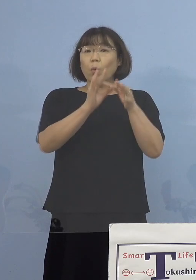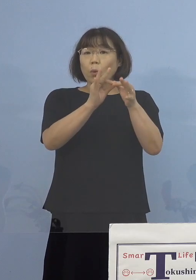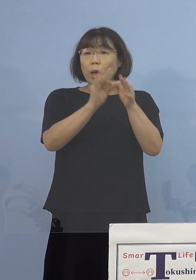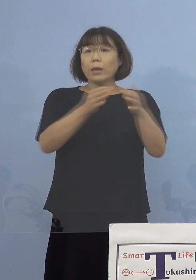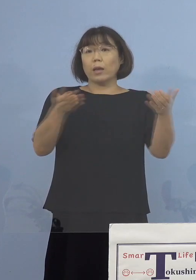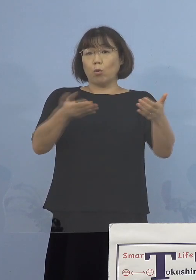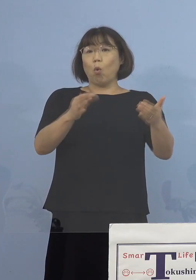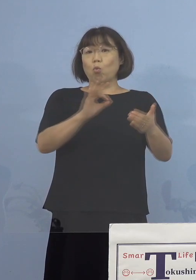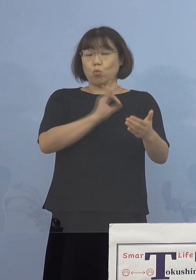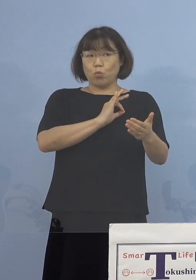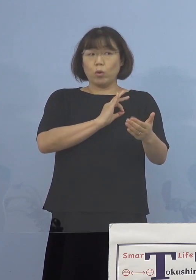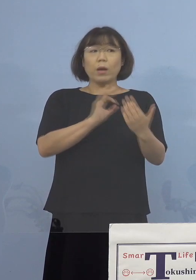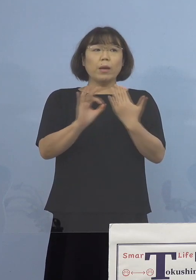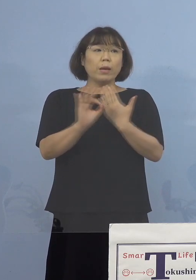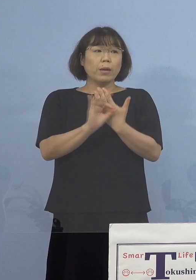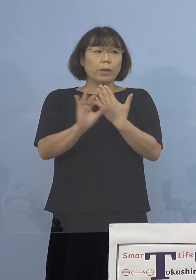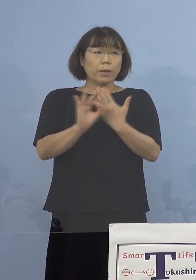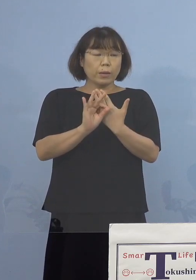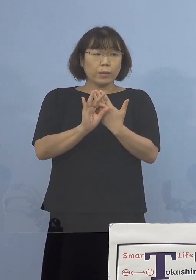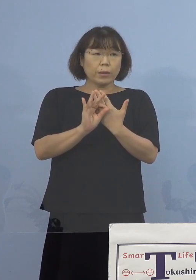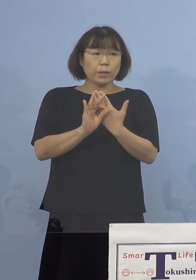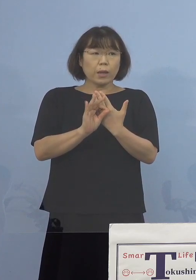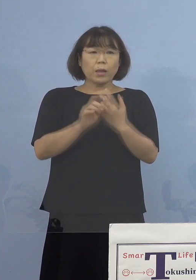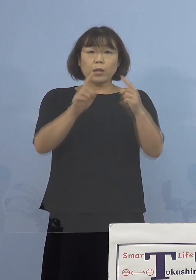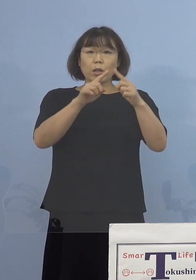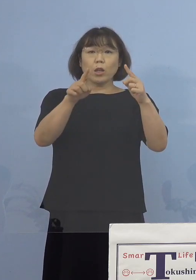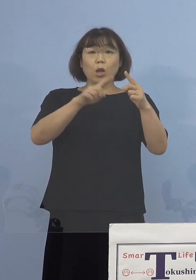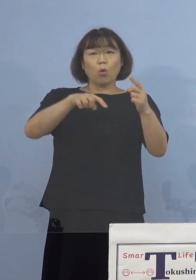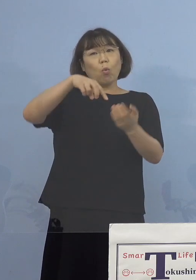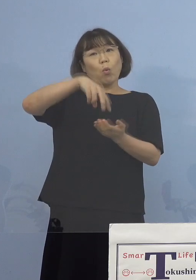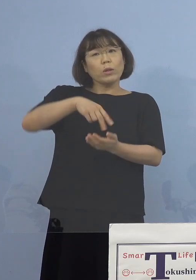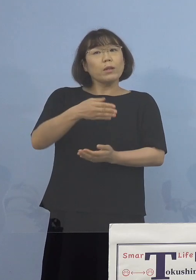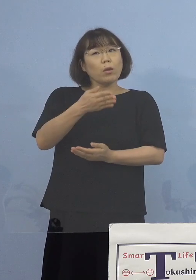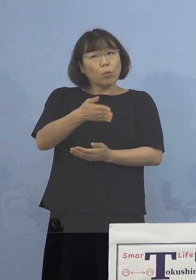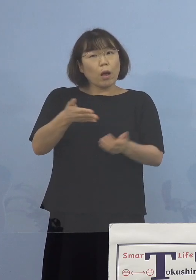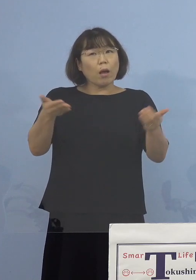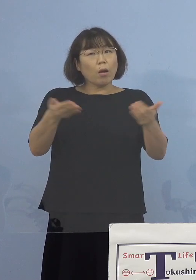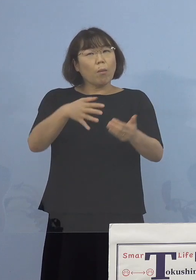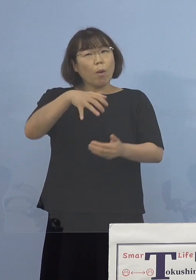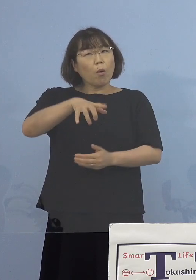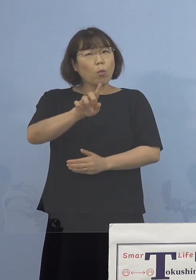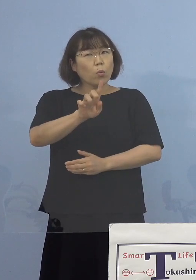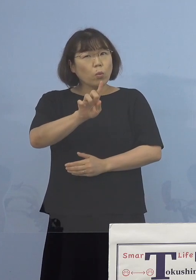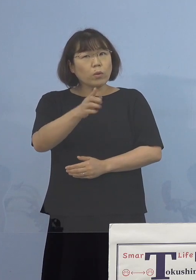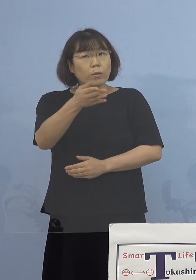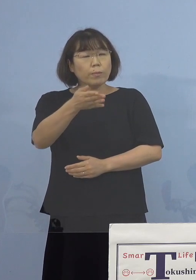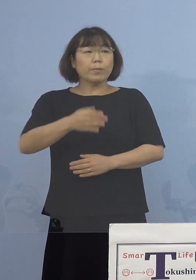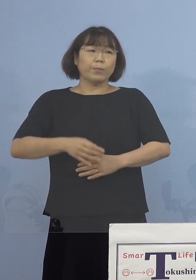例えば、公立の医療機関とか どちらにお勤めかとか